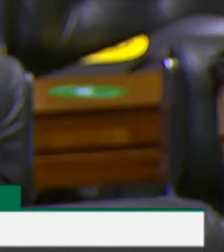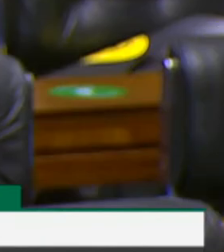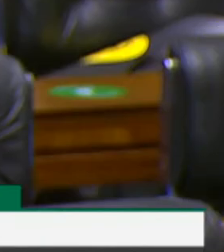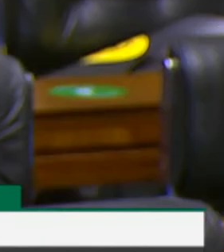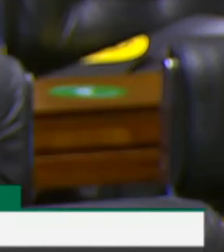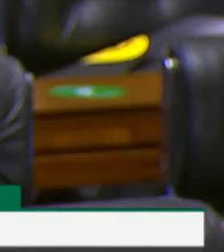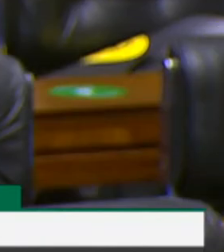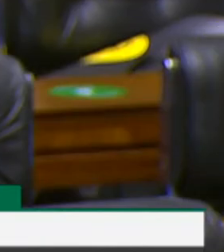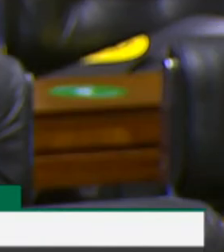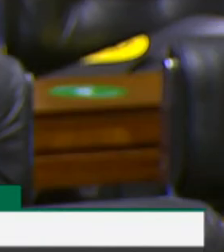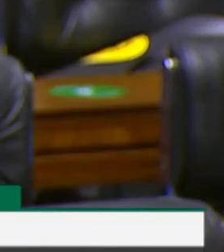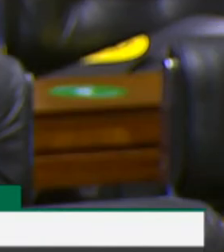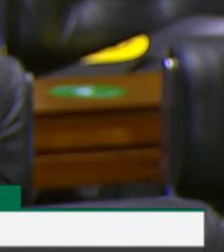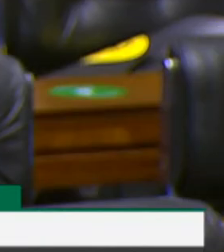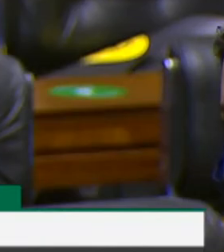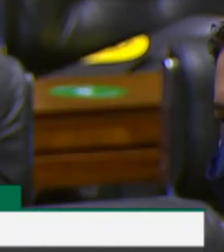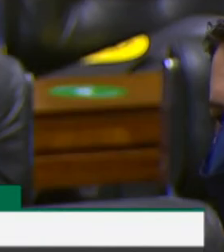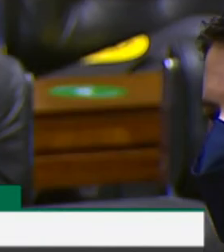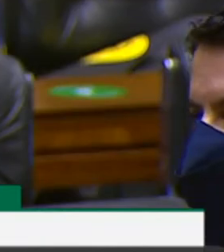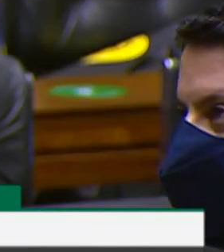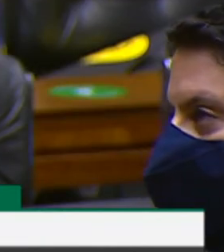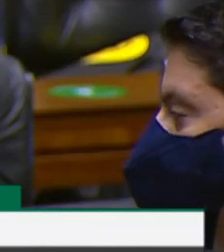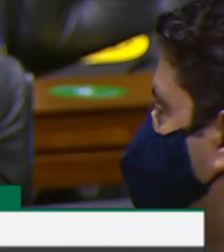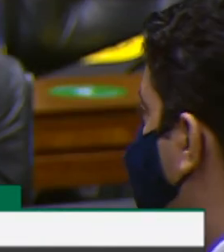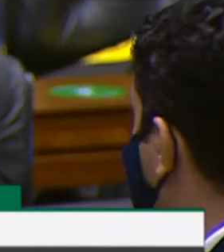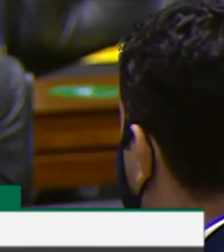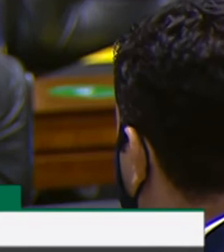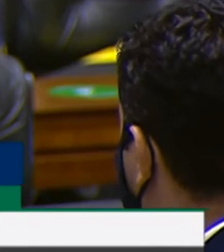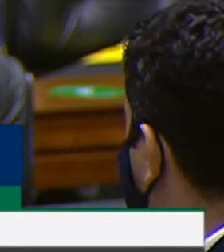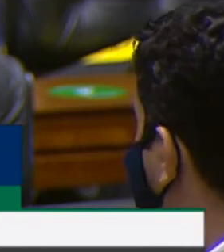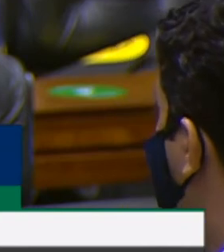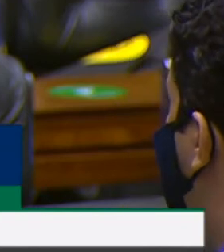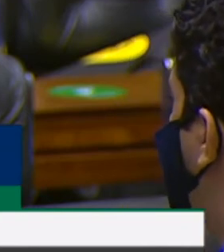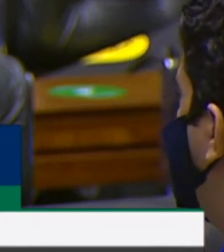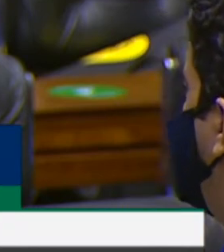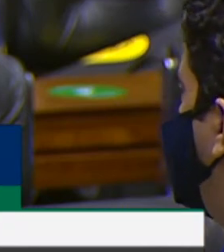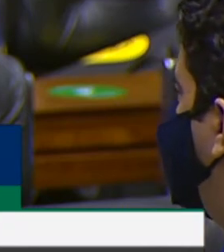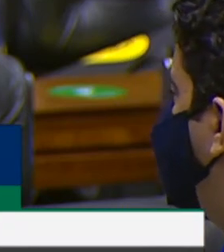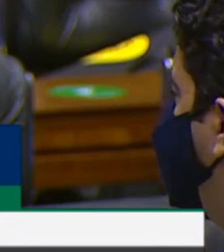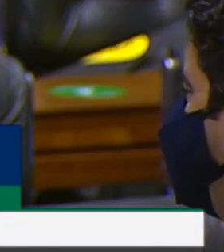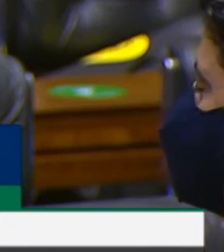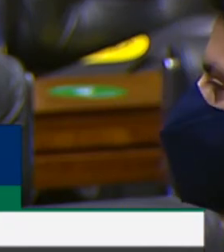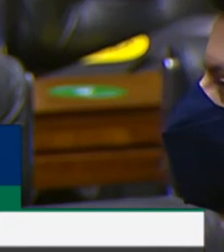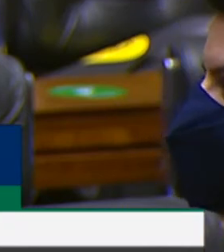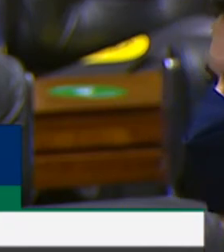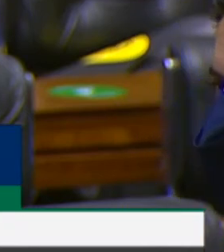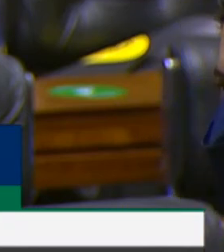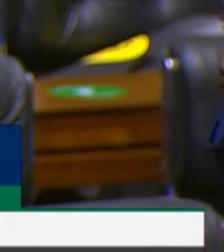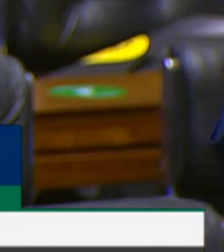DEPUTADO LÉO MORAES QUE É O RELATOR. [DEPUTADO]: A TODO PLENÁRIO, A TODOS DEPUTADOS FEDERAIS, A DIVERGÊNCIA É INERENTE É DEMOCRACIA E